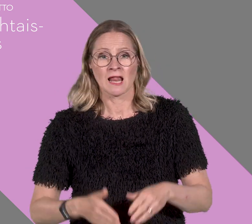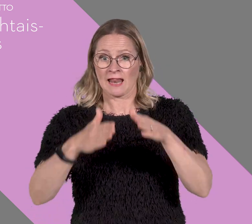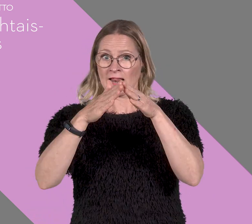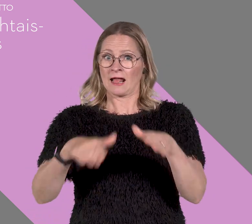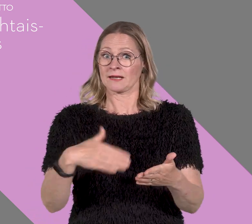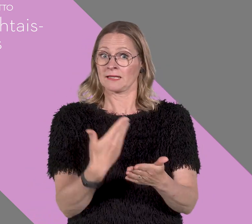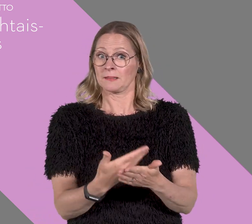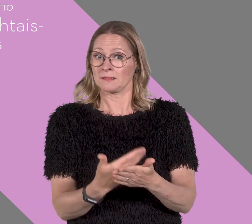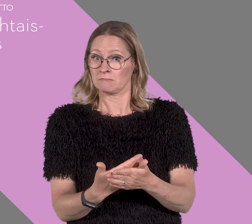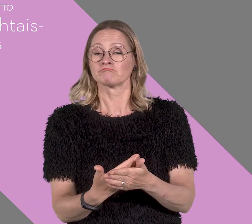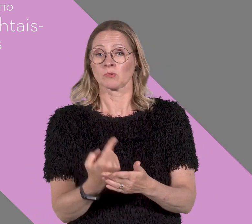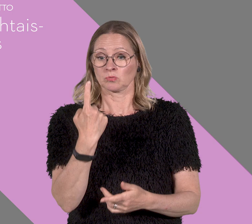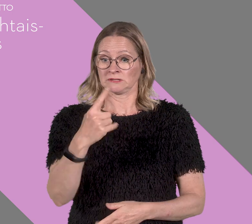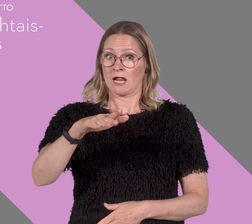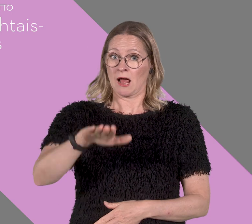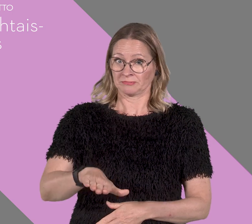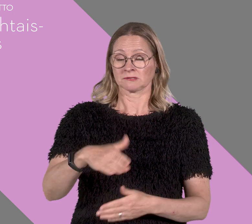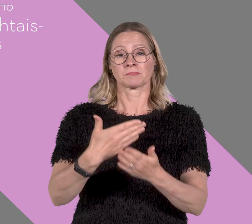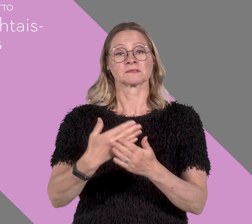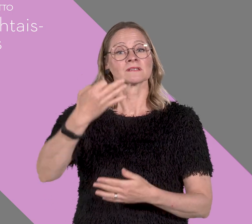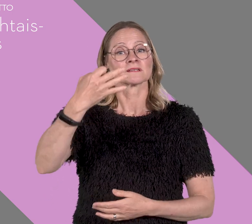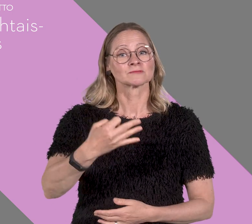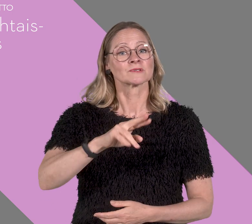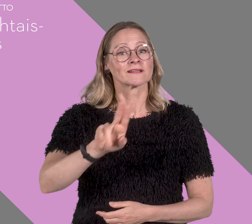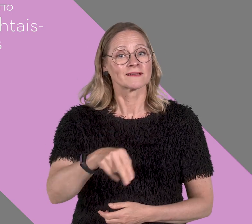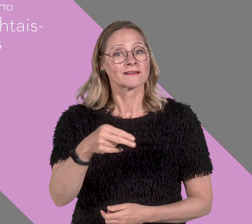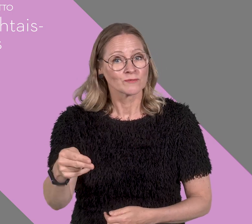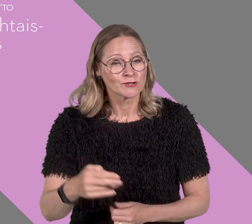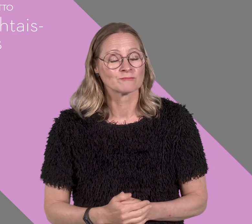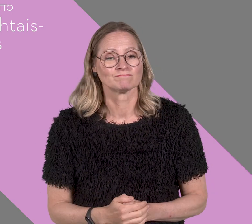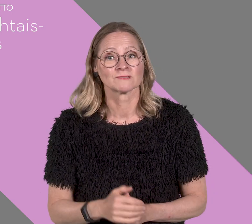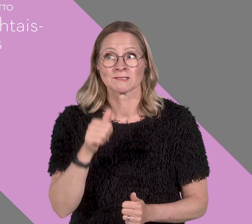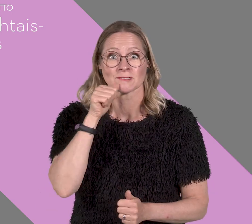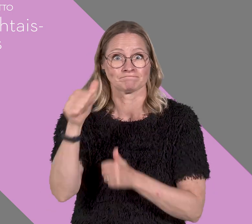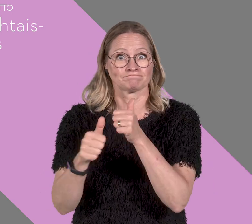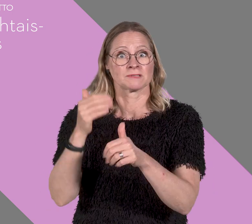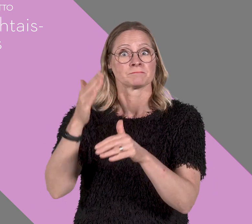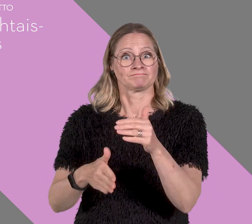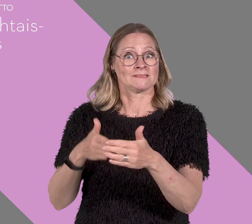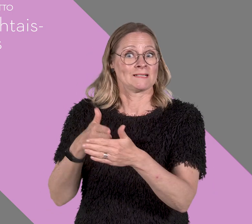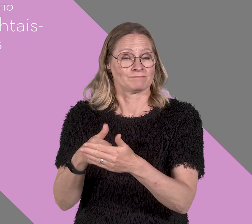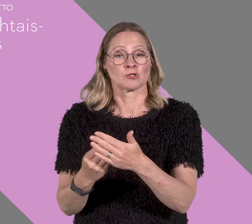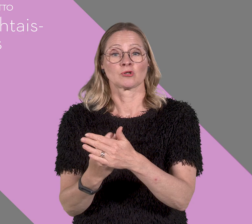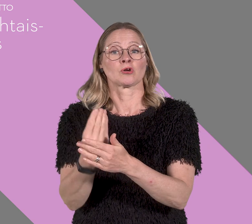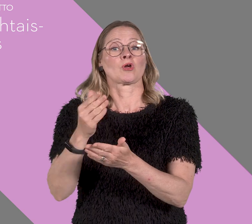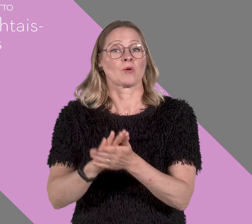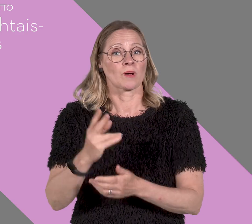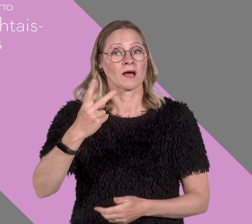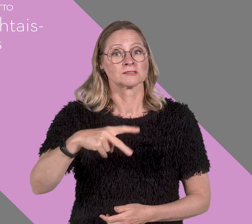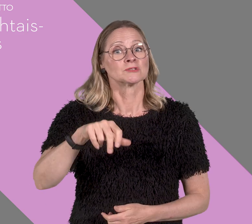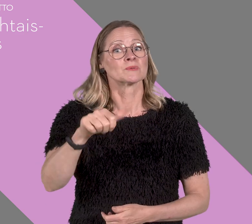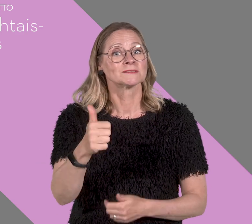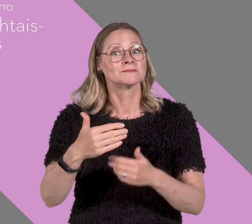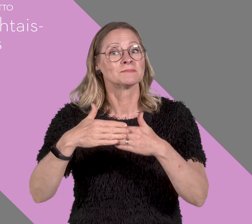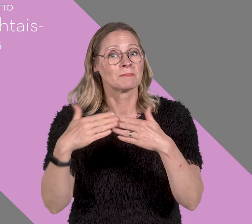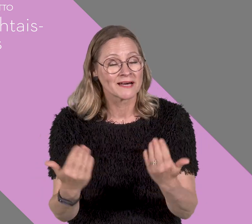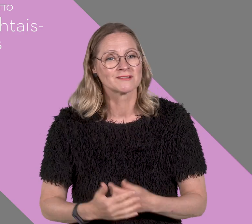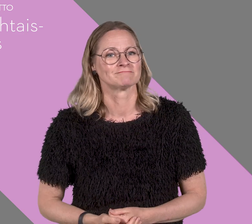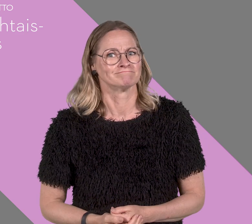Leirin hinta on 80 € per lapsi, ja ilmoittautuminen päättyy 29.5.